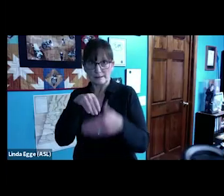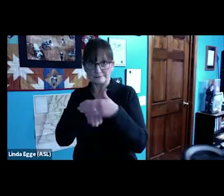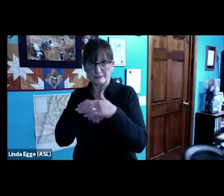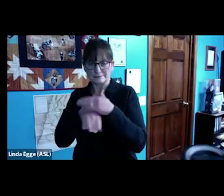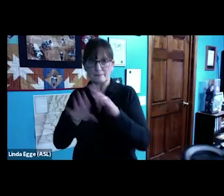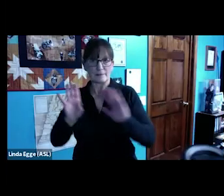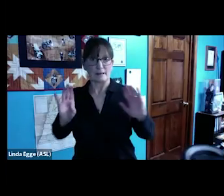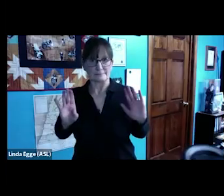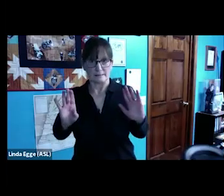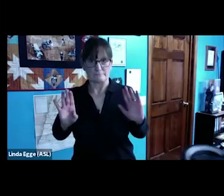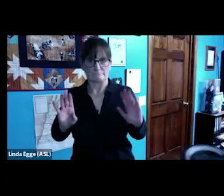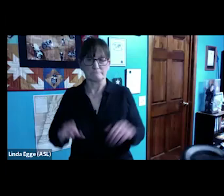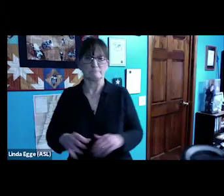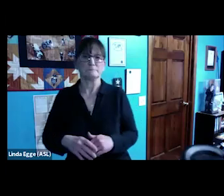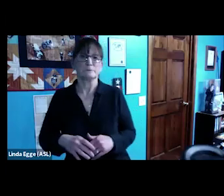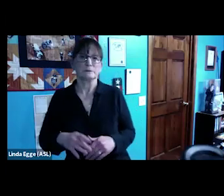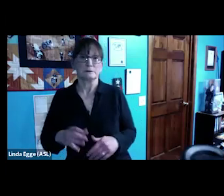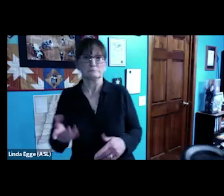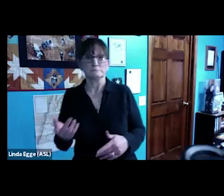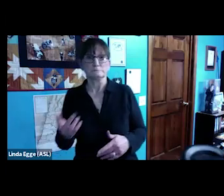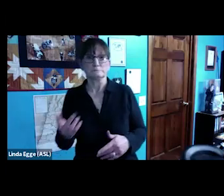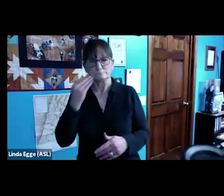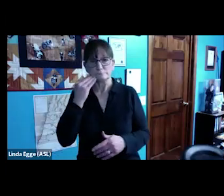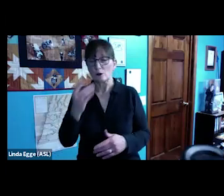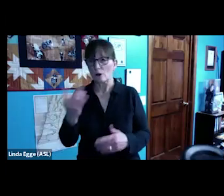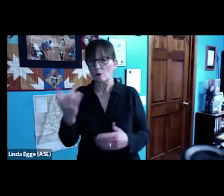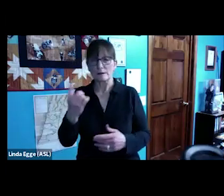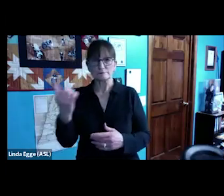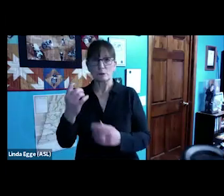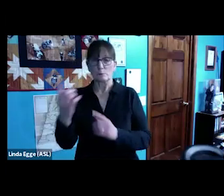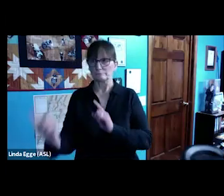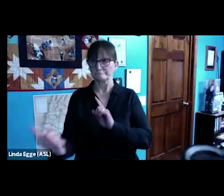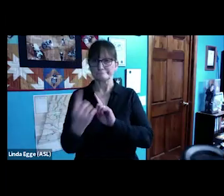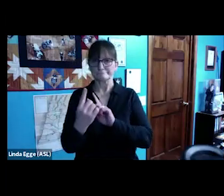de esa manera no hay duda de para quién es,